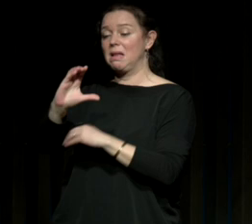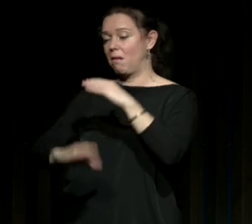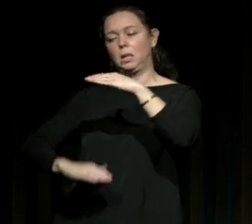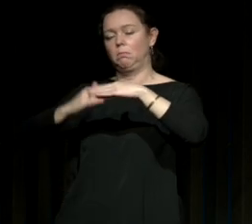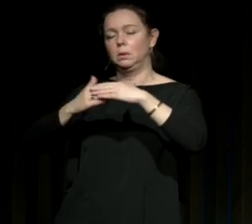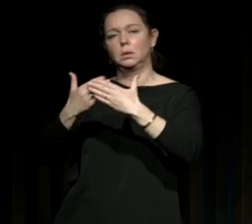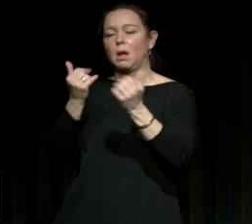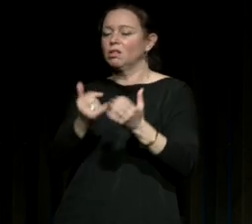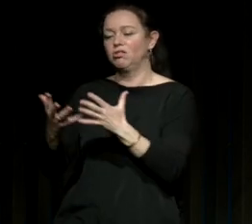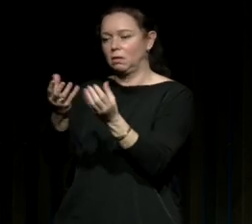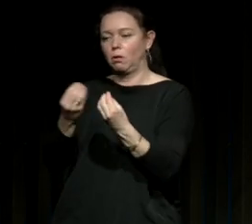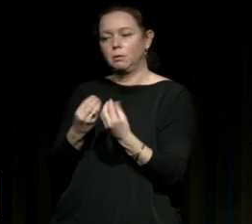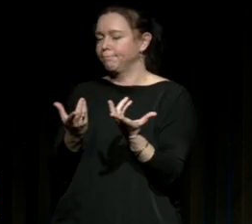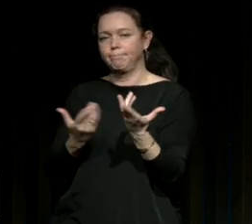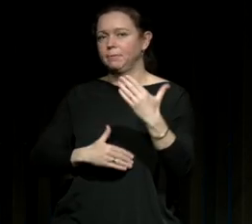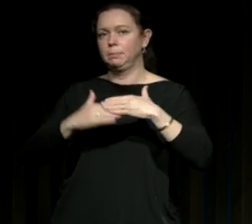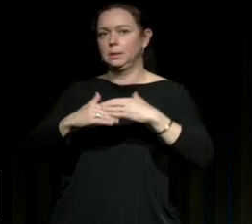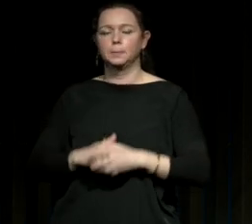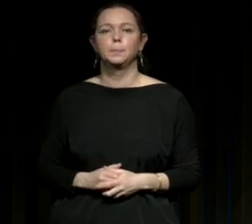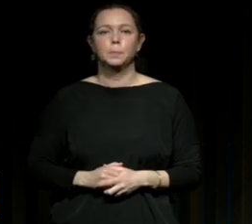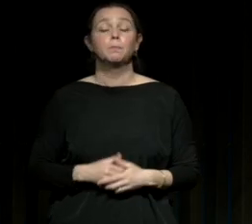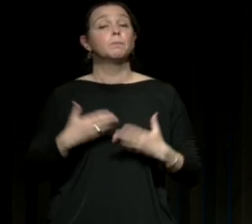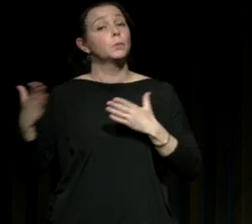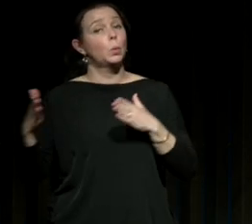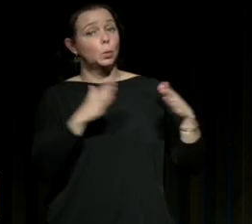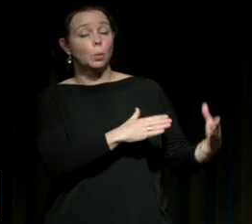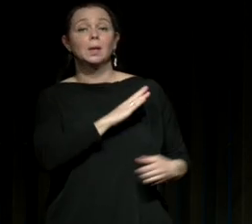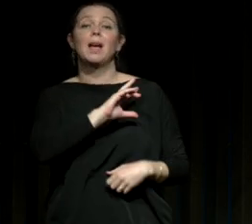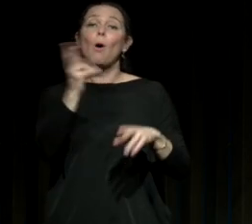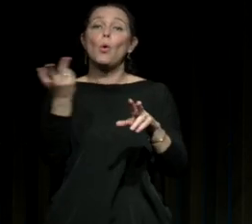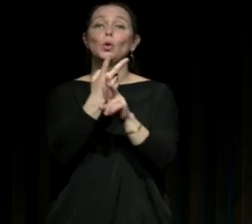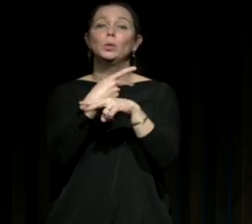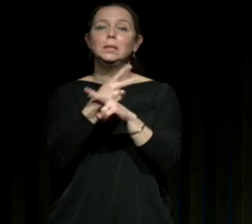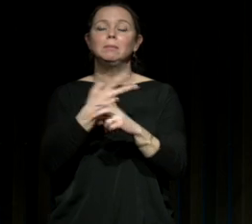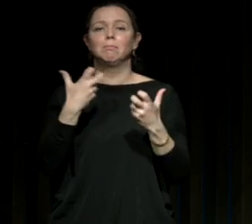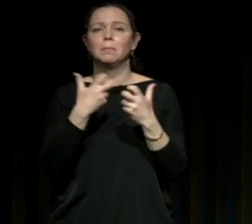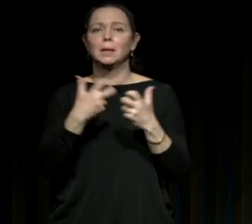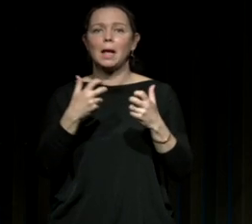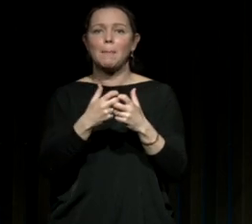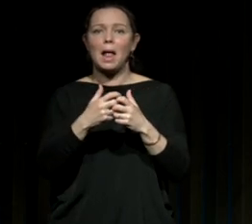a un autre outil pour essayer de le dépasser ça on a le tour de taille est effectivement